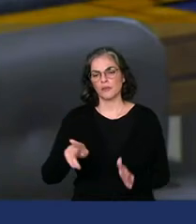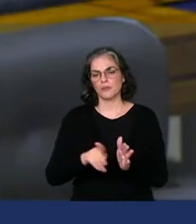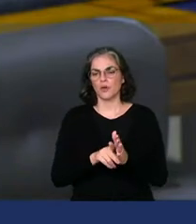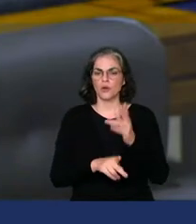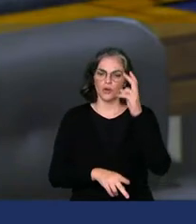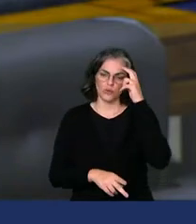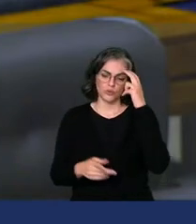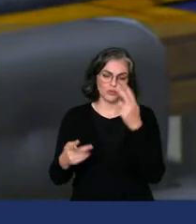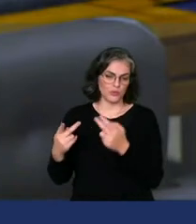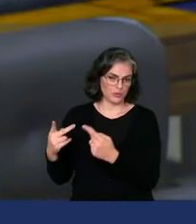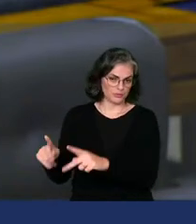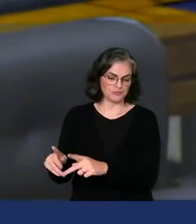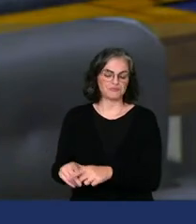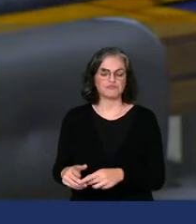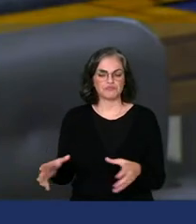CARÁTER PERENE, UM CARÁTER